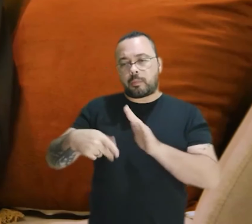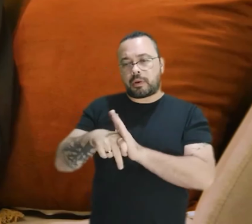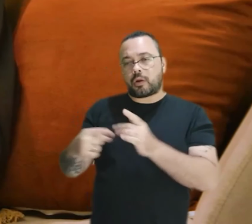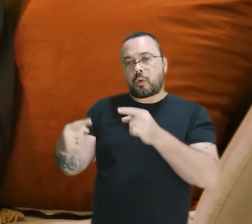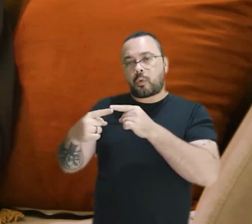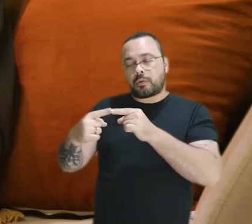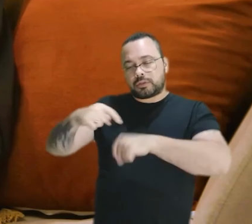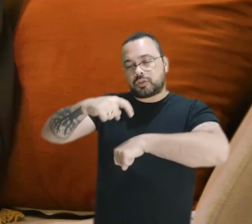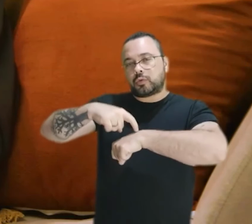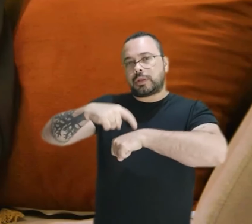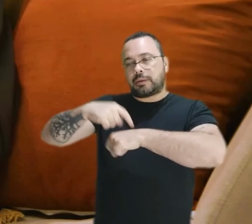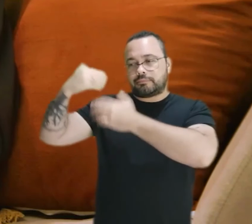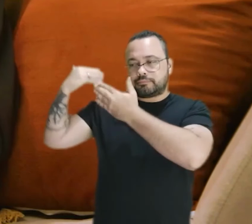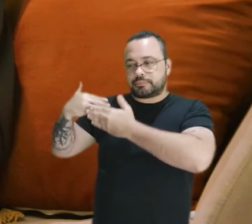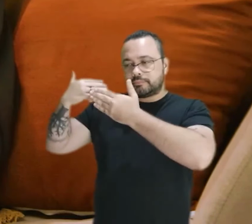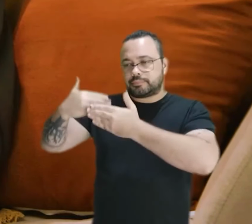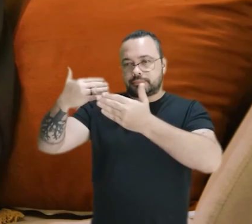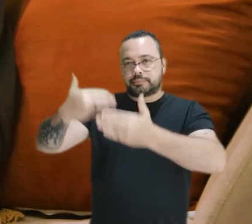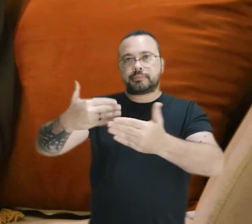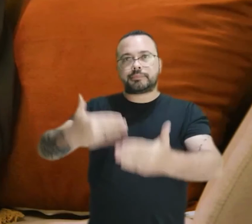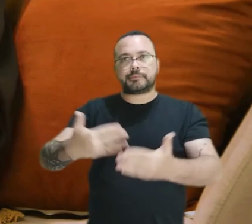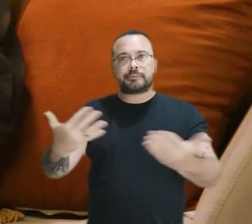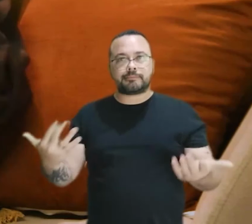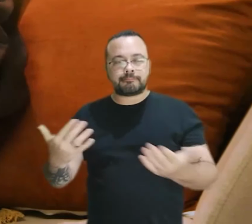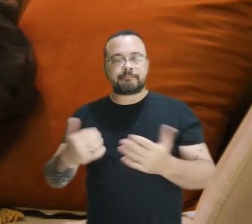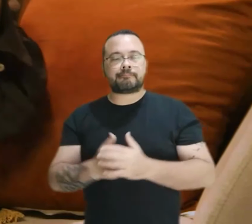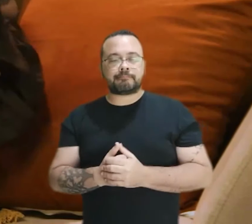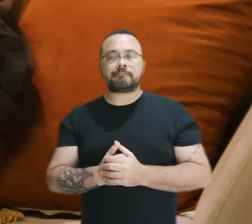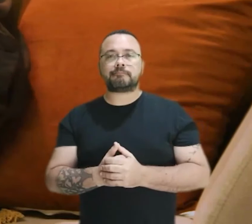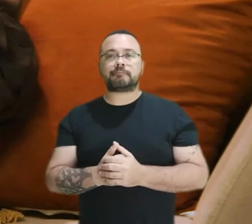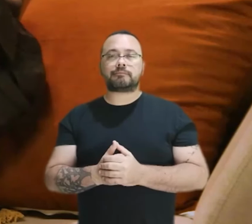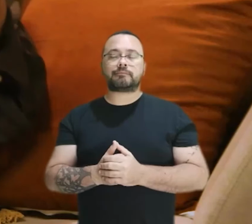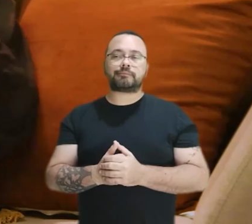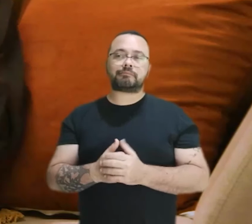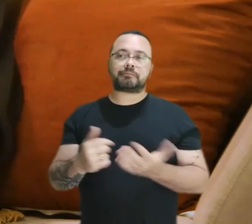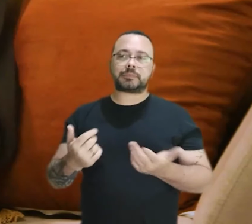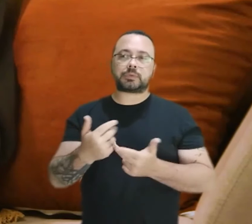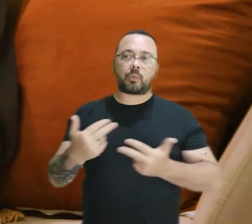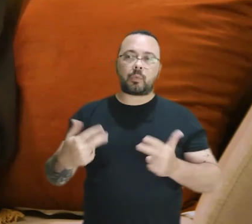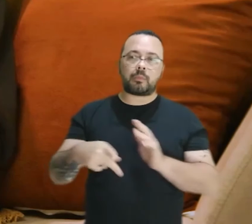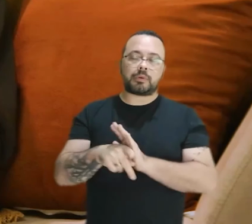É... Ou com essas idas e vindas do tempo, é...